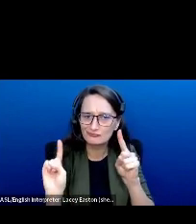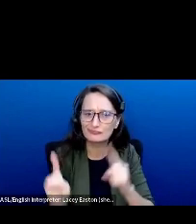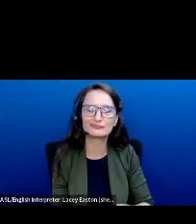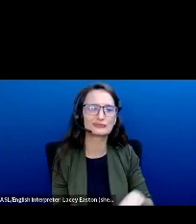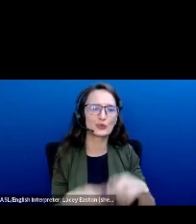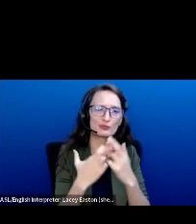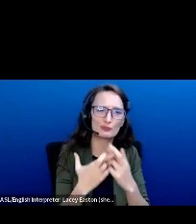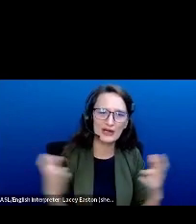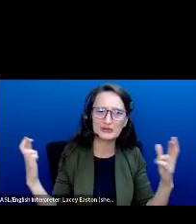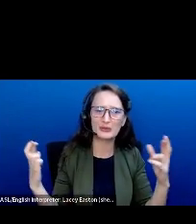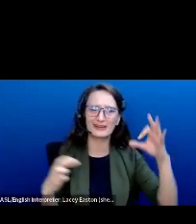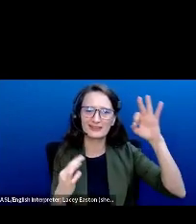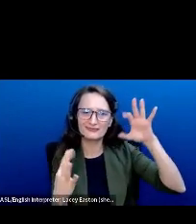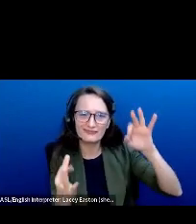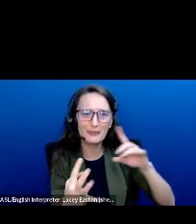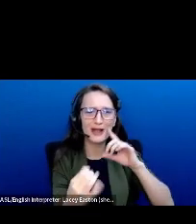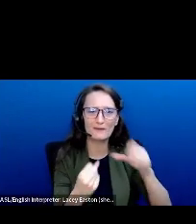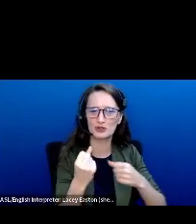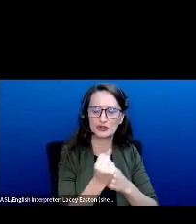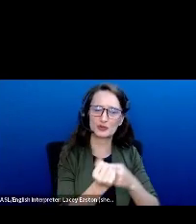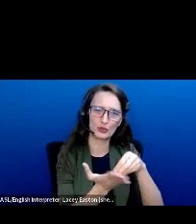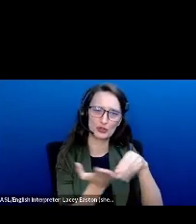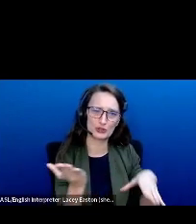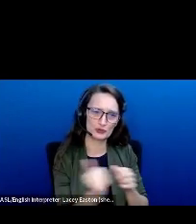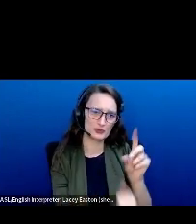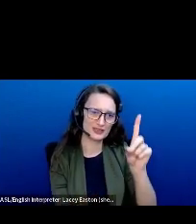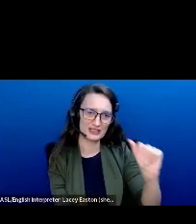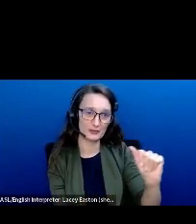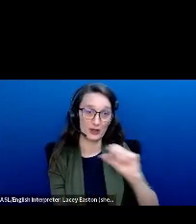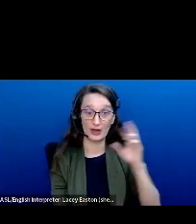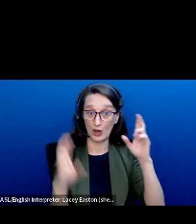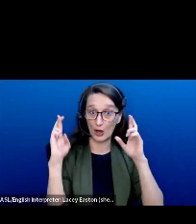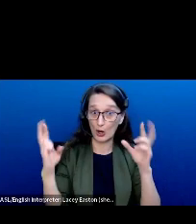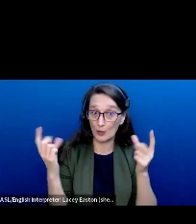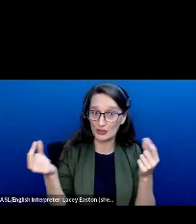así que la esperanza es a través de compartir conocimientos y experiencias las sesiones inspiran